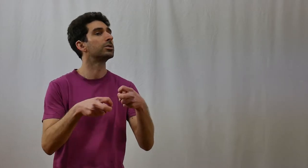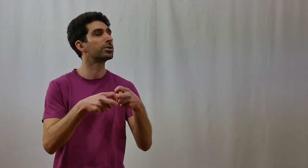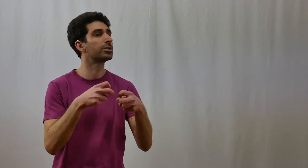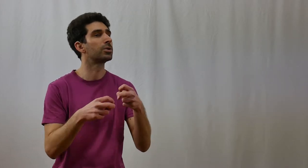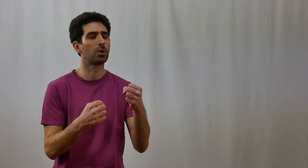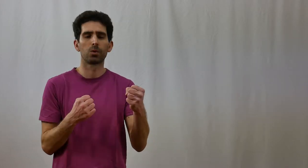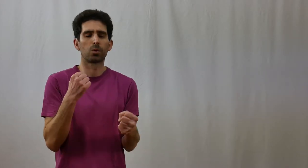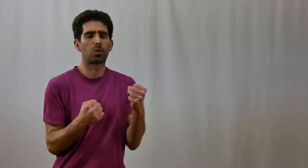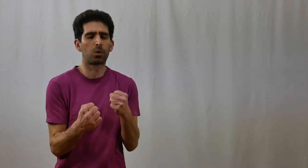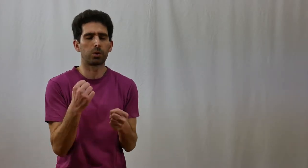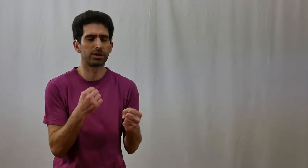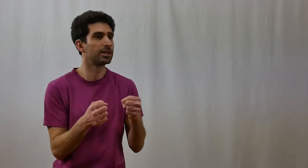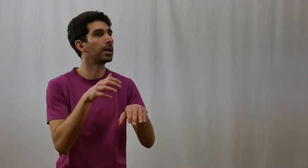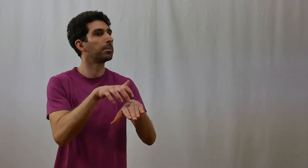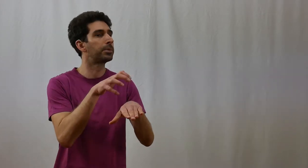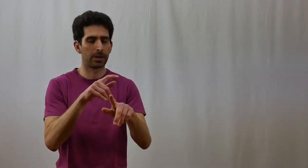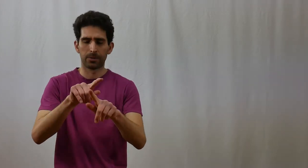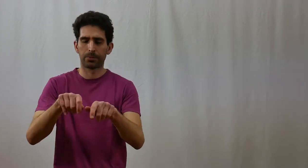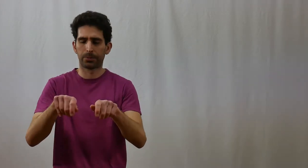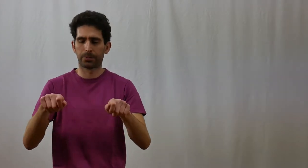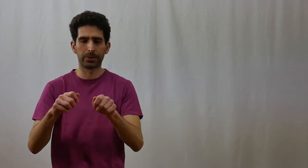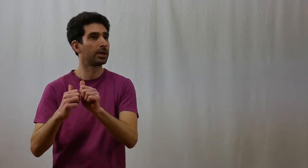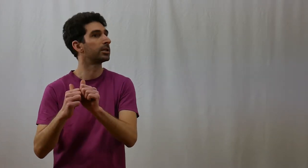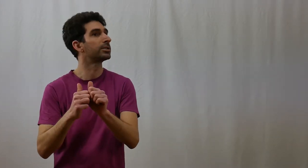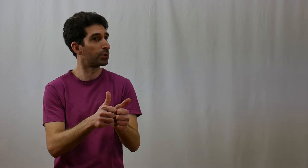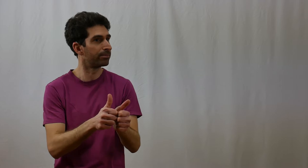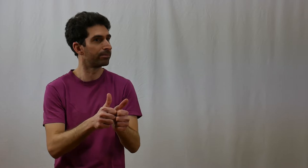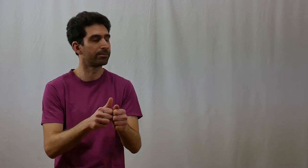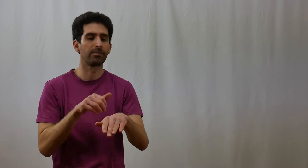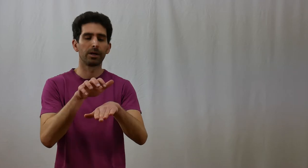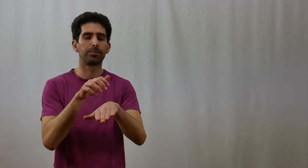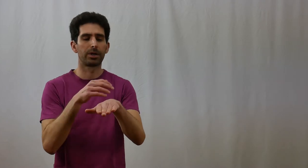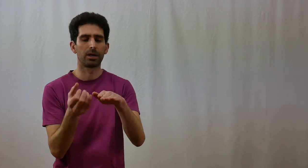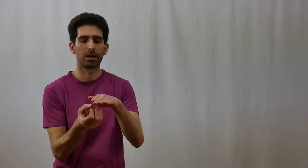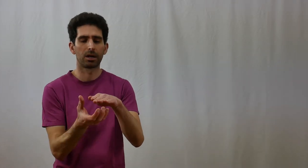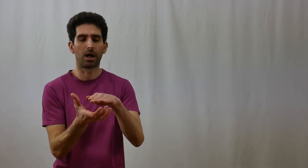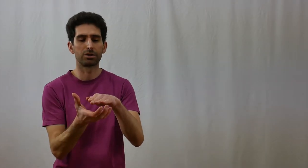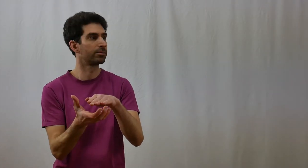le laçage des chaussures de course s'adaptent aux pieds. Pour des pieds larges...